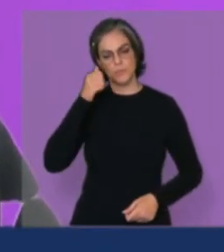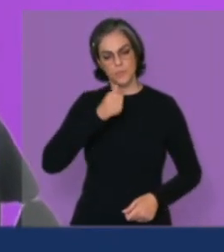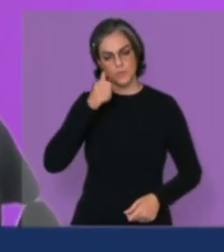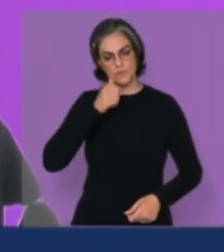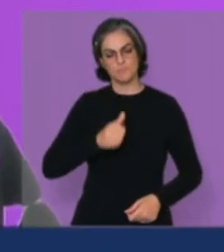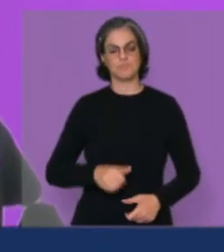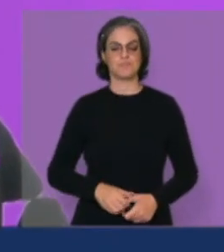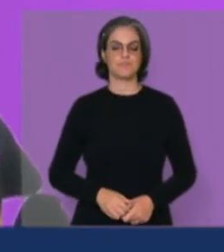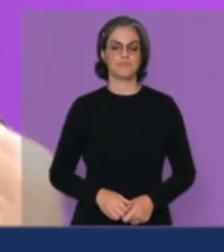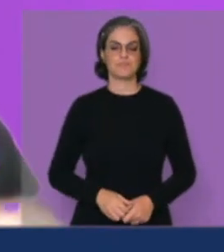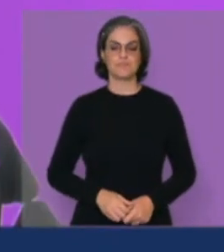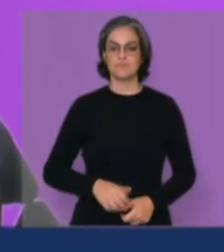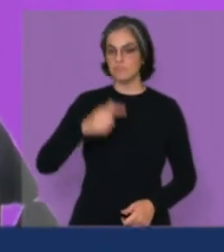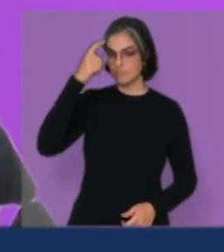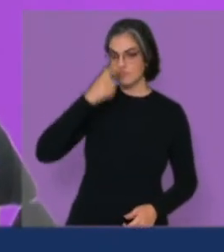SER MULHER, ESTAR EM TÓ QUIO, ESTAR NO BRASIL, ESTAR NAS